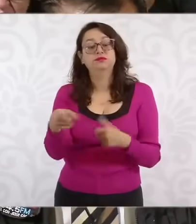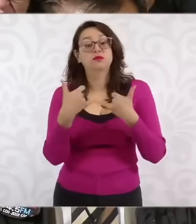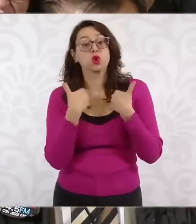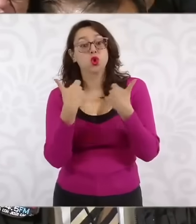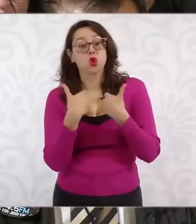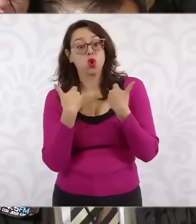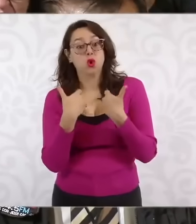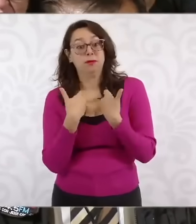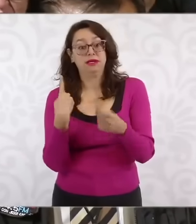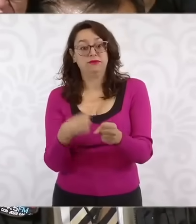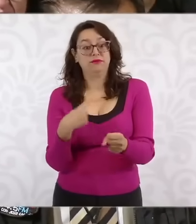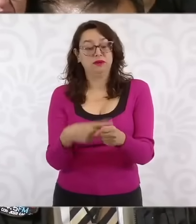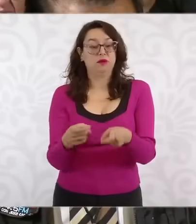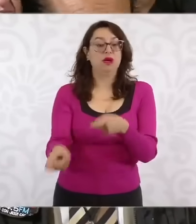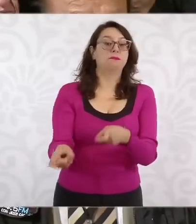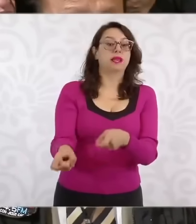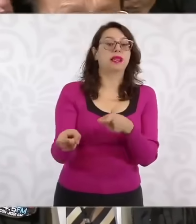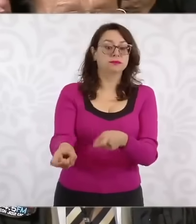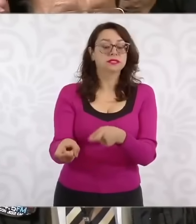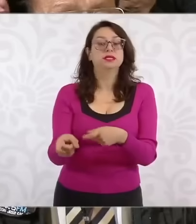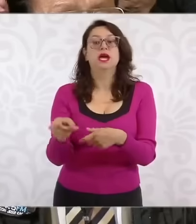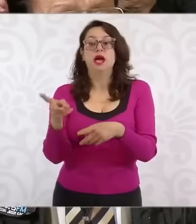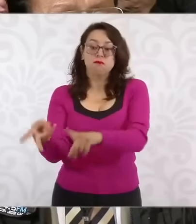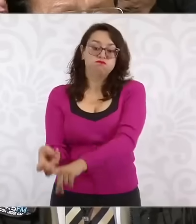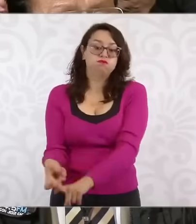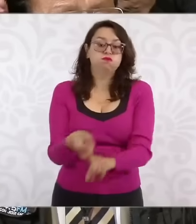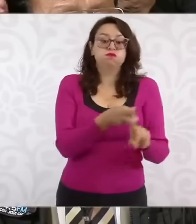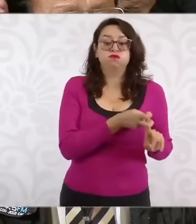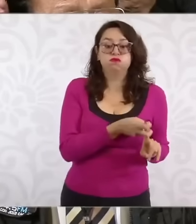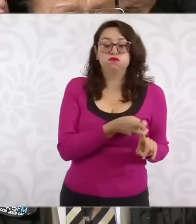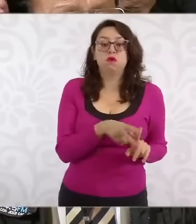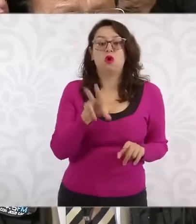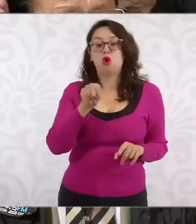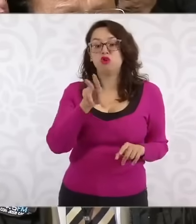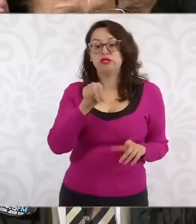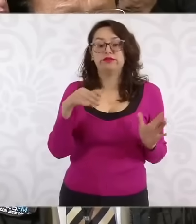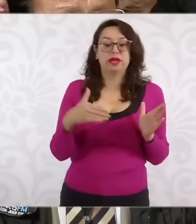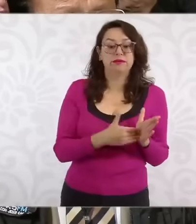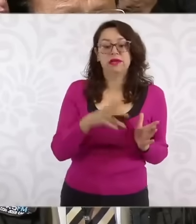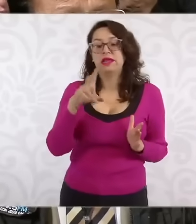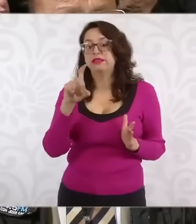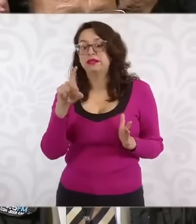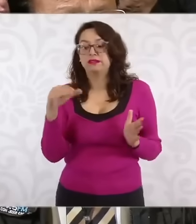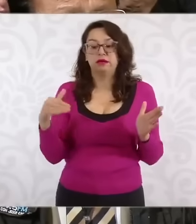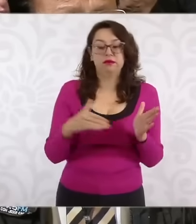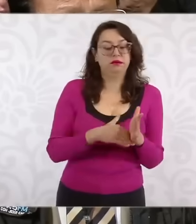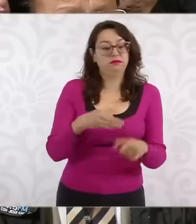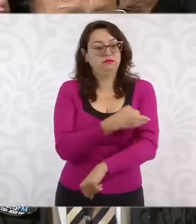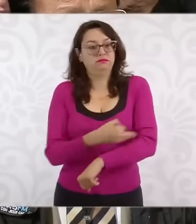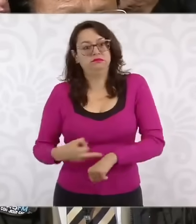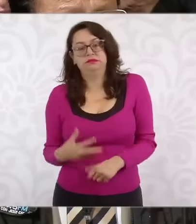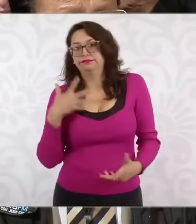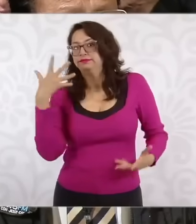enfermo de epilepsia y piden por él 80,000 pes, luego 30,000. Al final la familia da 15,000 pes,